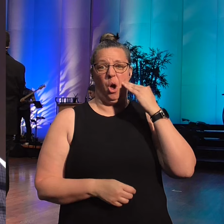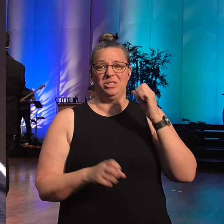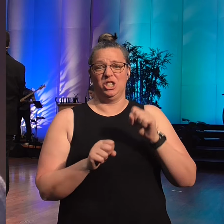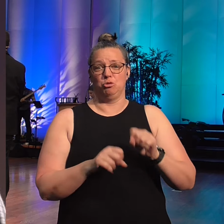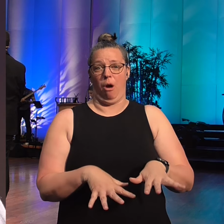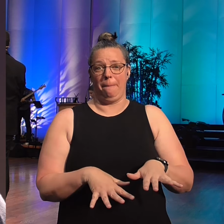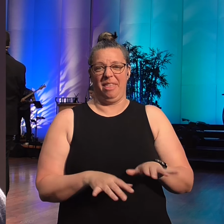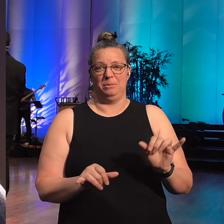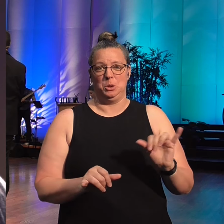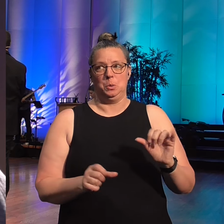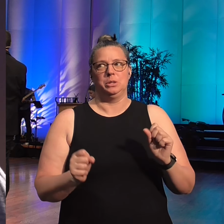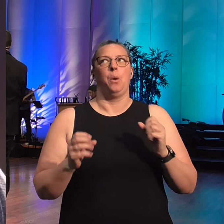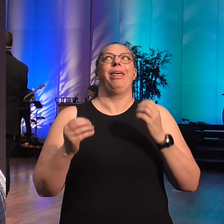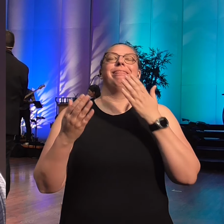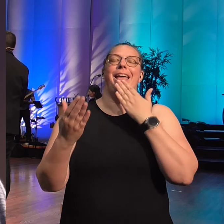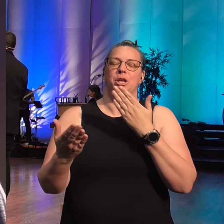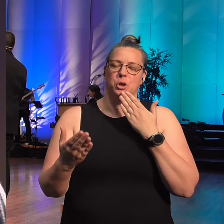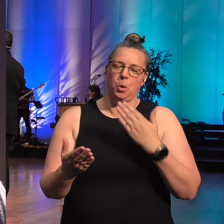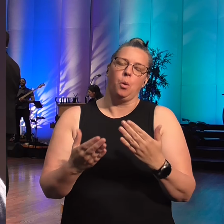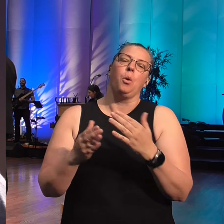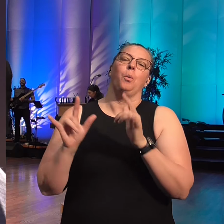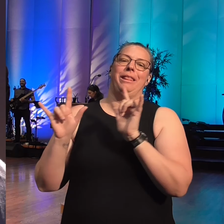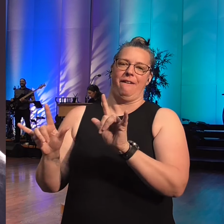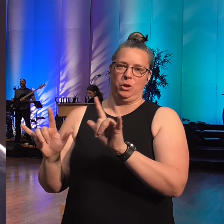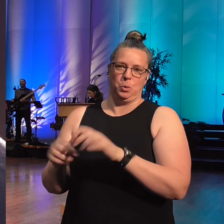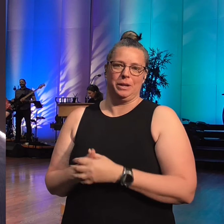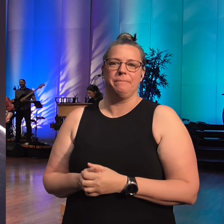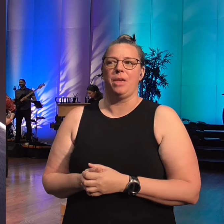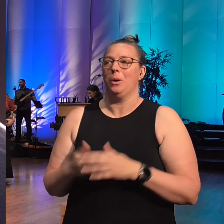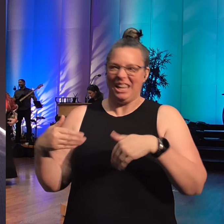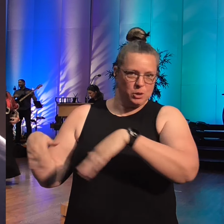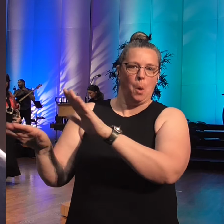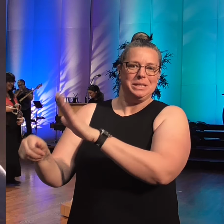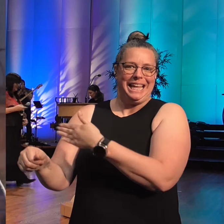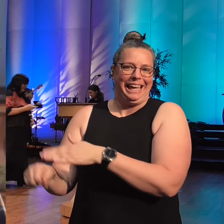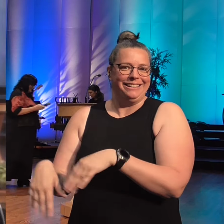sé Lo sé Así que muchas gracias Te amamos Te amamos Te amamos Ve a cantar una canción Gracias Gracias